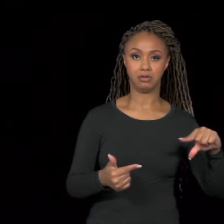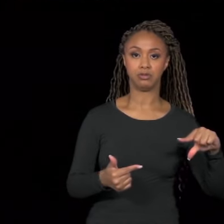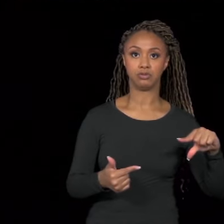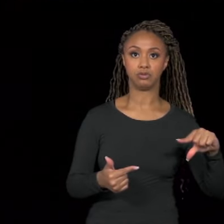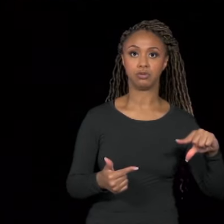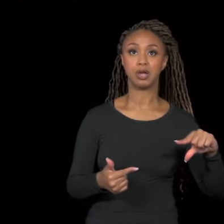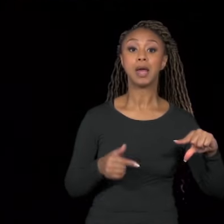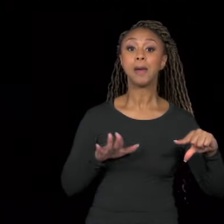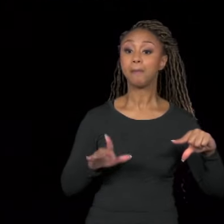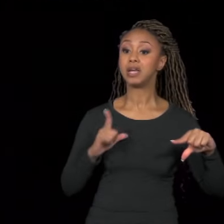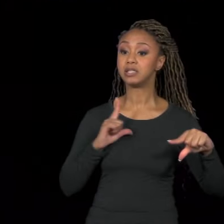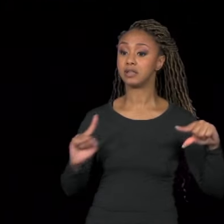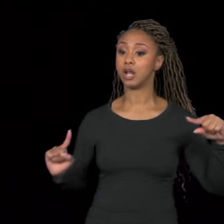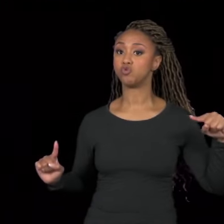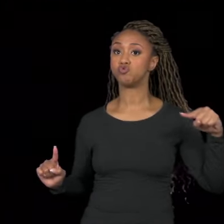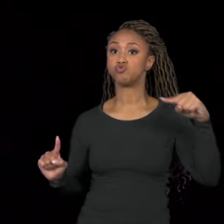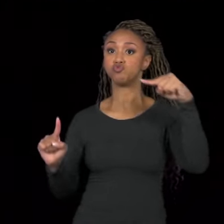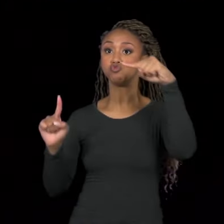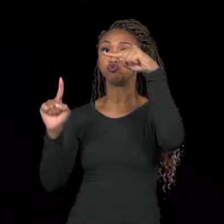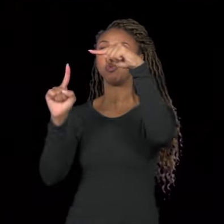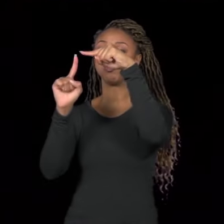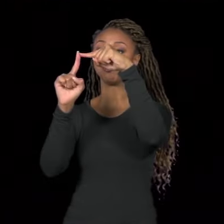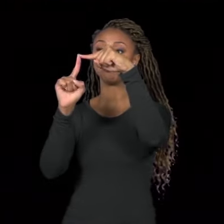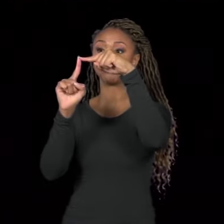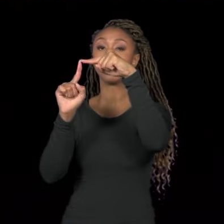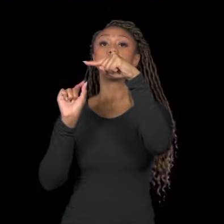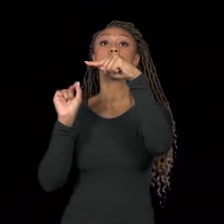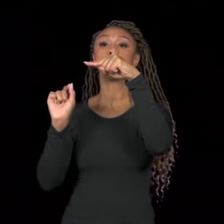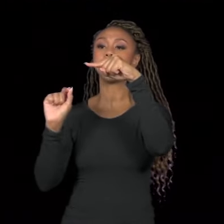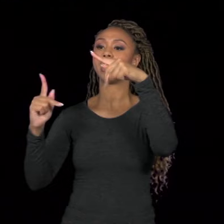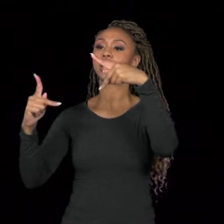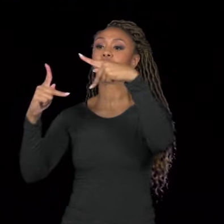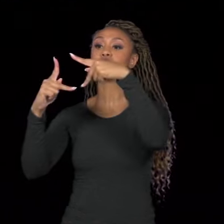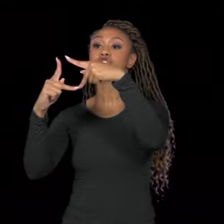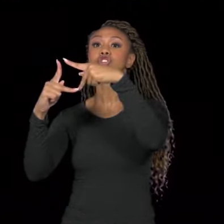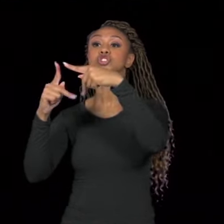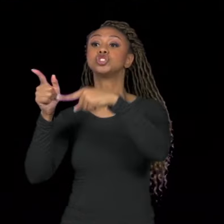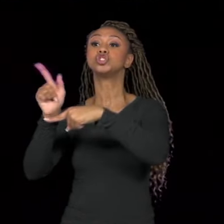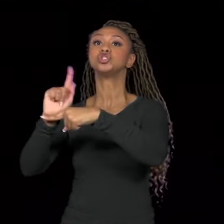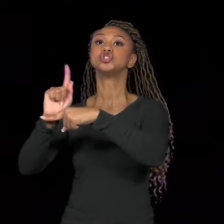CHAMADO "GERENCIA". QUANDO EU COLOCO ESSE UM PARA UM, QUE EU DIGO QUE É UMA CARDINALIDADE DE